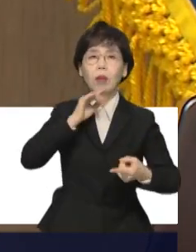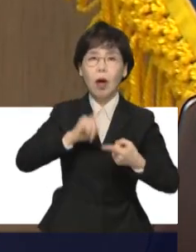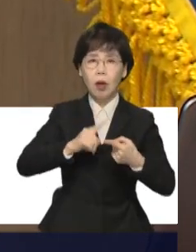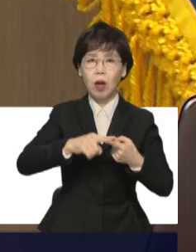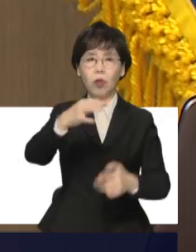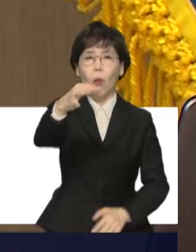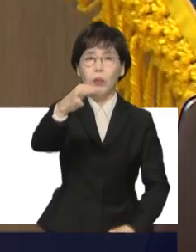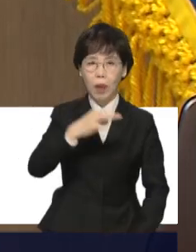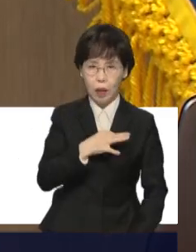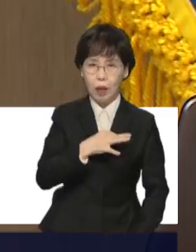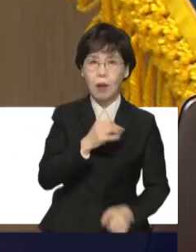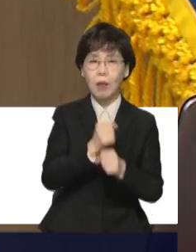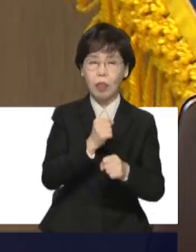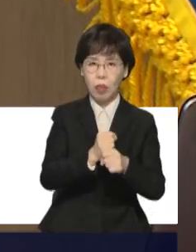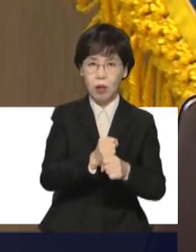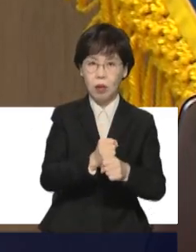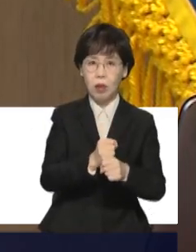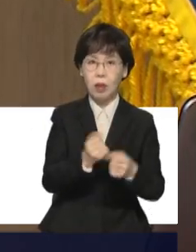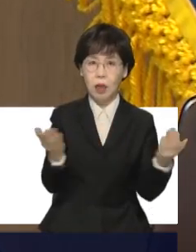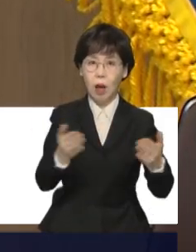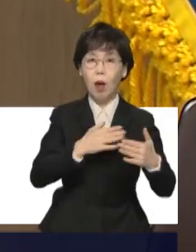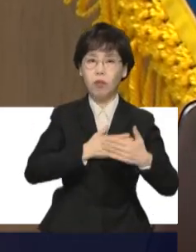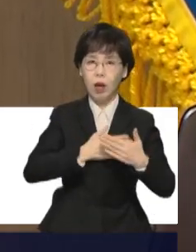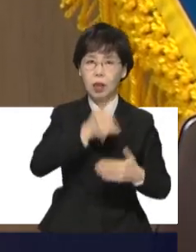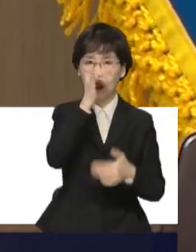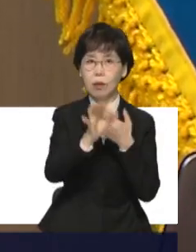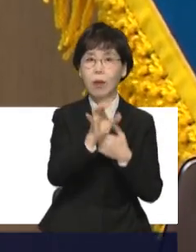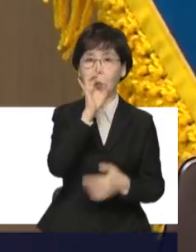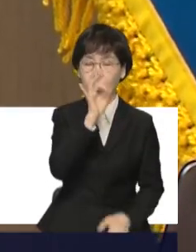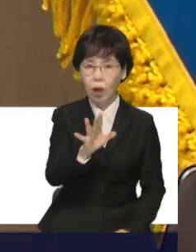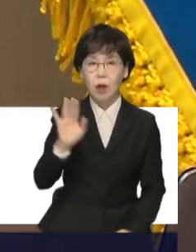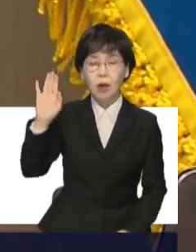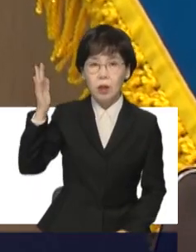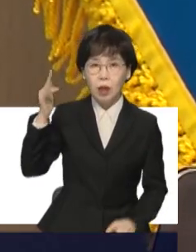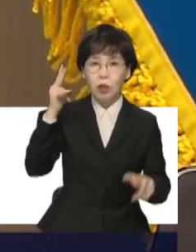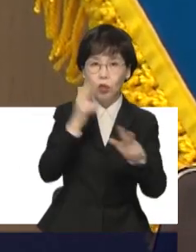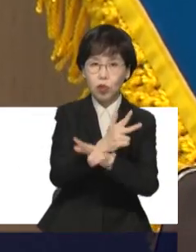됩니다. 최근 주당 최대 근로시간에 관해 다소